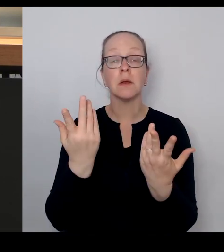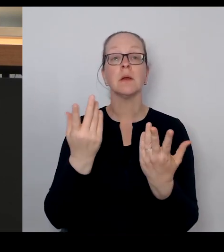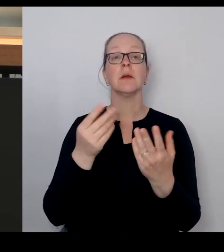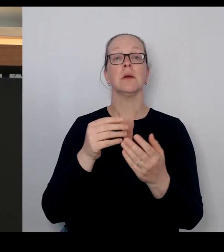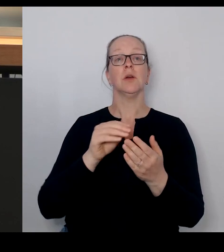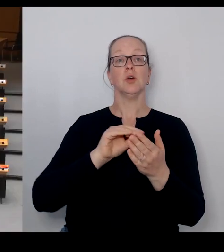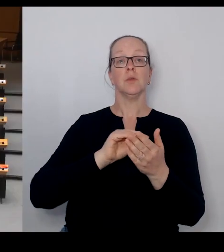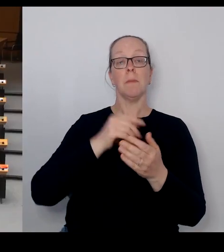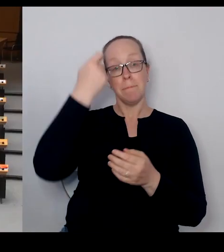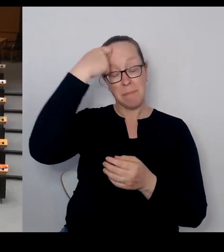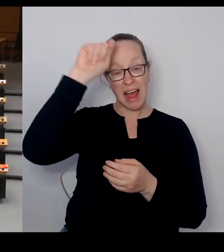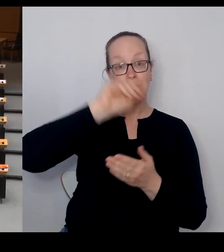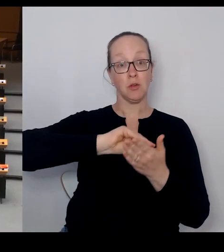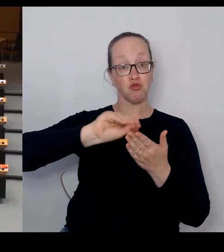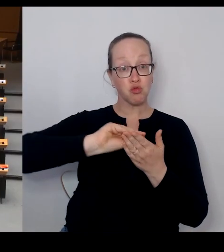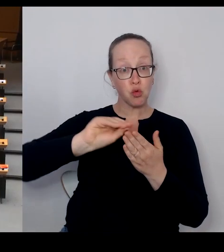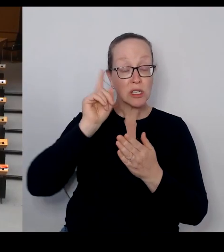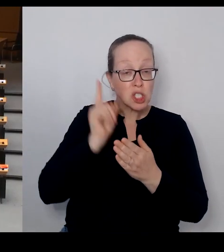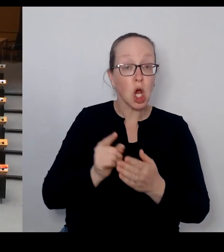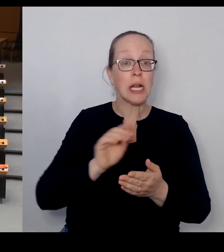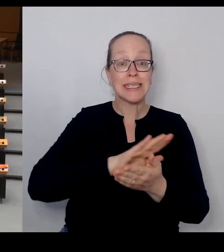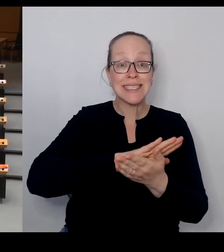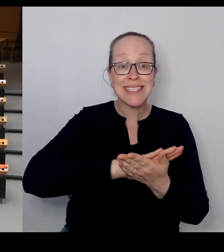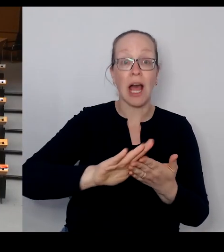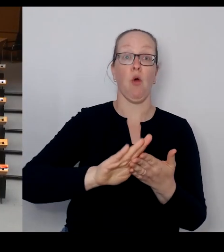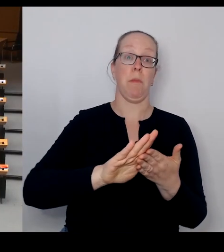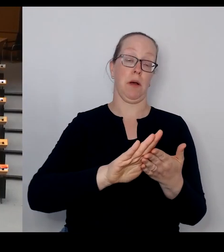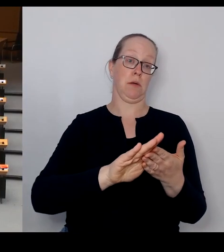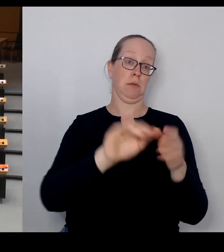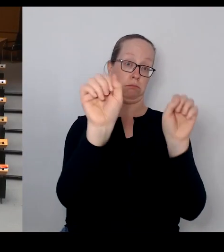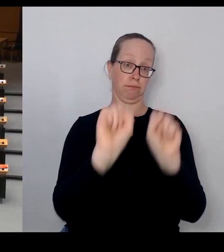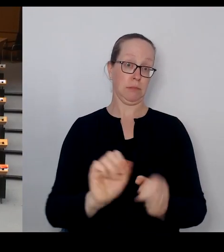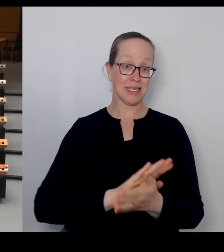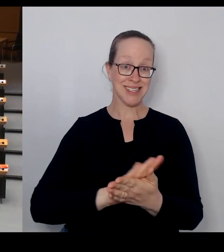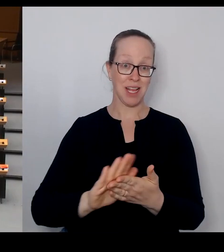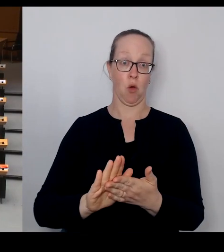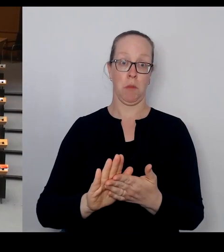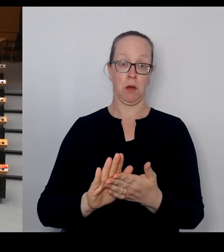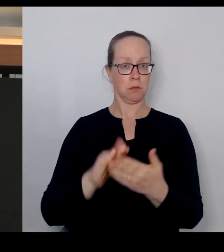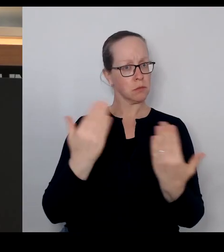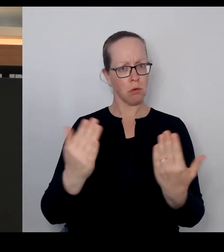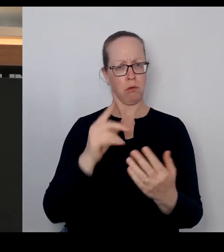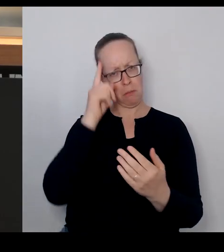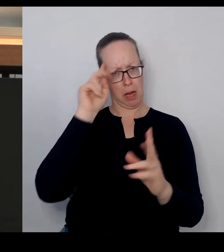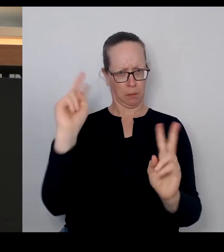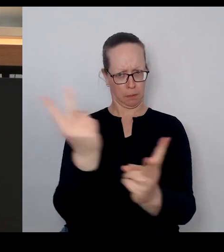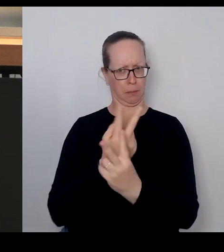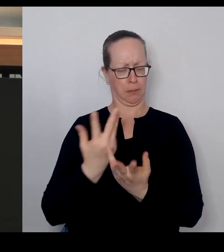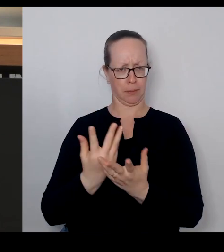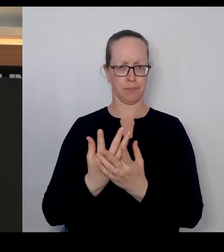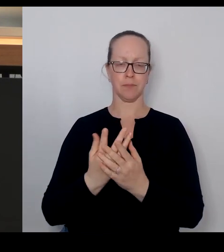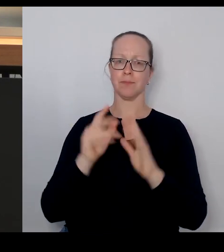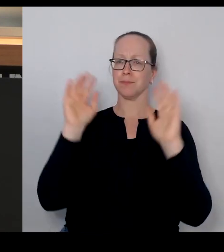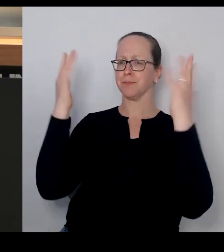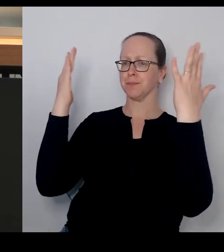Herr Kollege, ich darf Sie fragen, ob Sie eine Zwischenfrage der Kollegin Breitenbach aus der Linksfraktion zulassen möchte. Ich